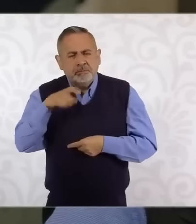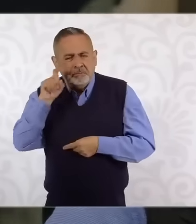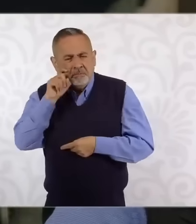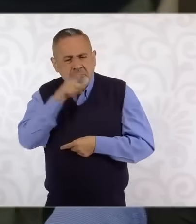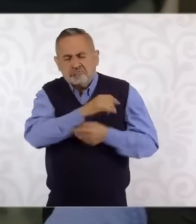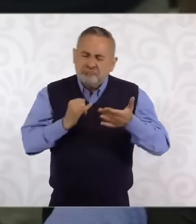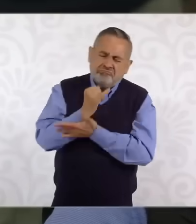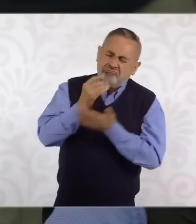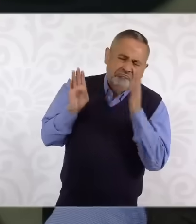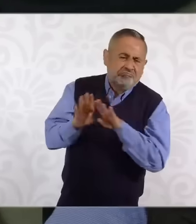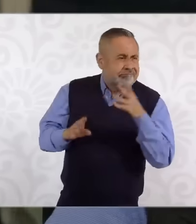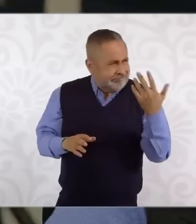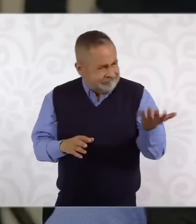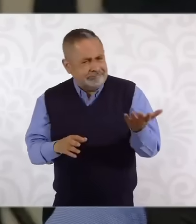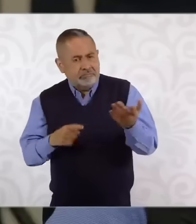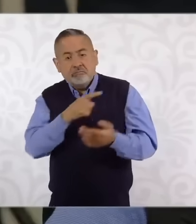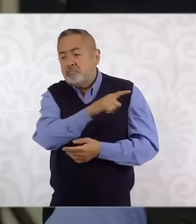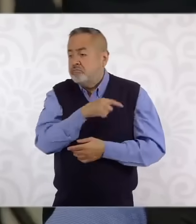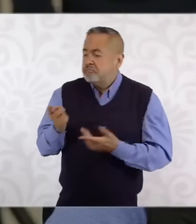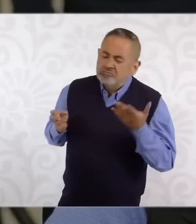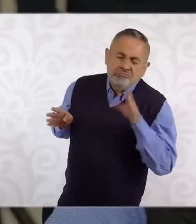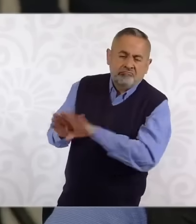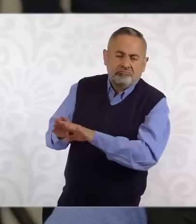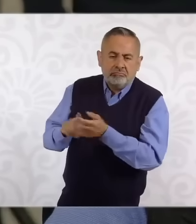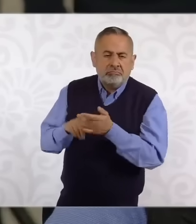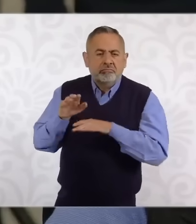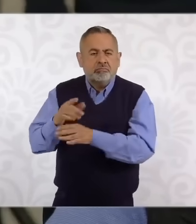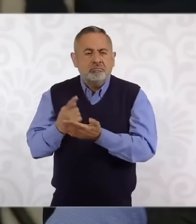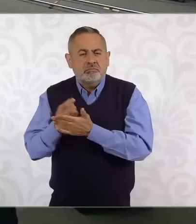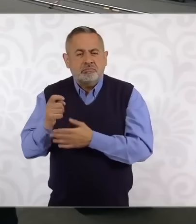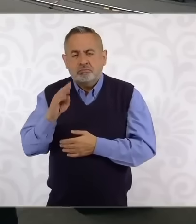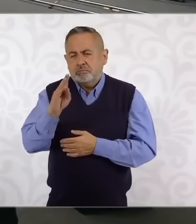está el caso del cierre de la frontera por el tema del gusano barado. Cierto que el jitomate mexicano